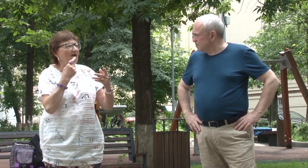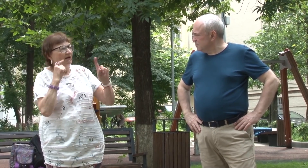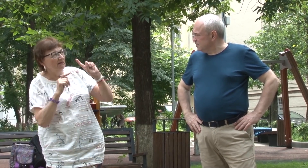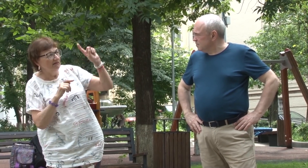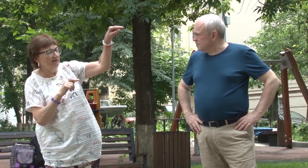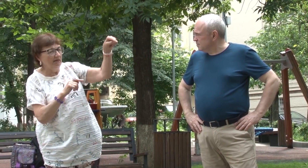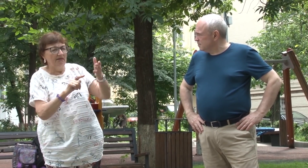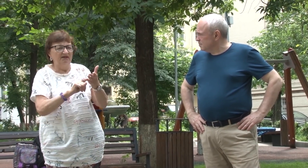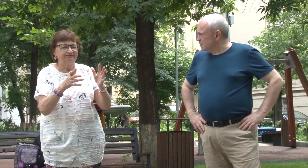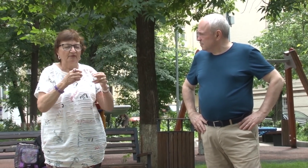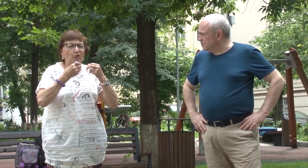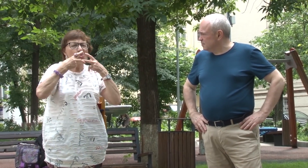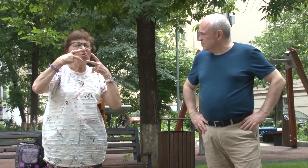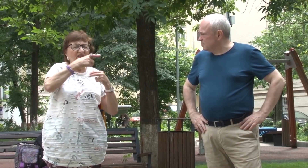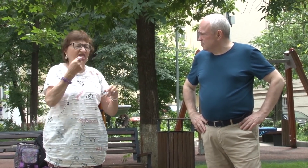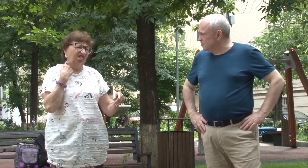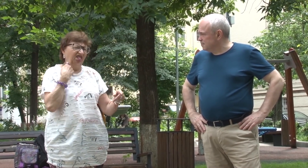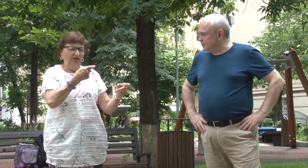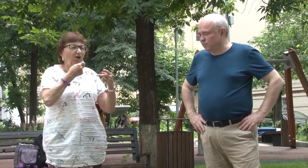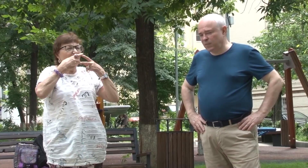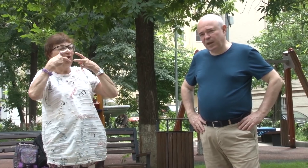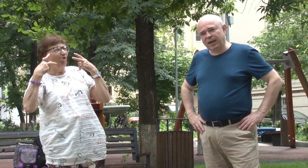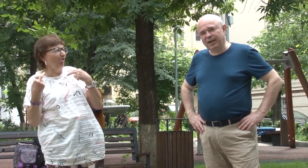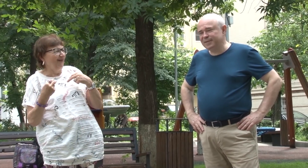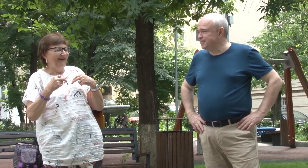А был другой, он красил криво, он же пить любил.